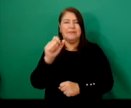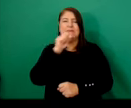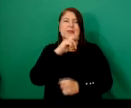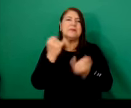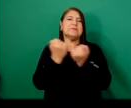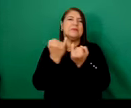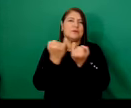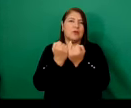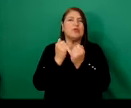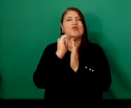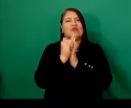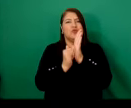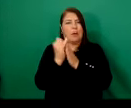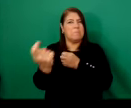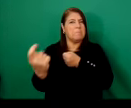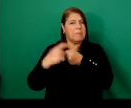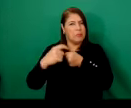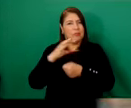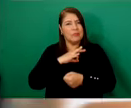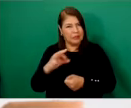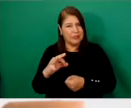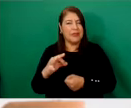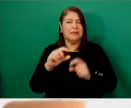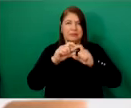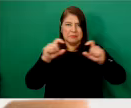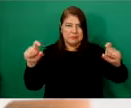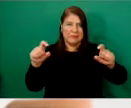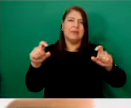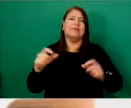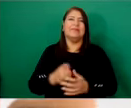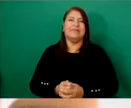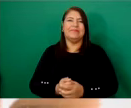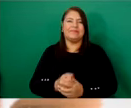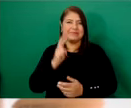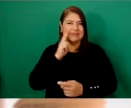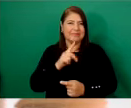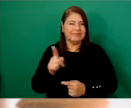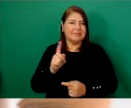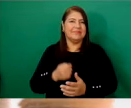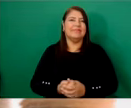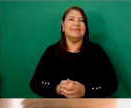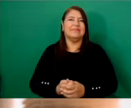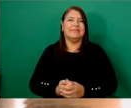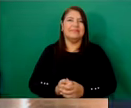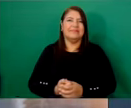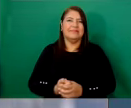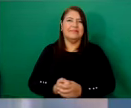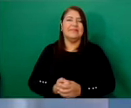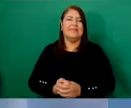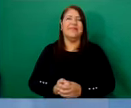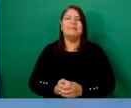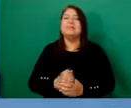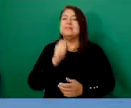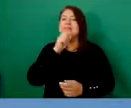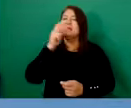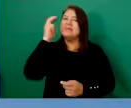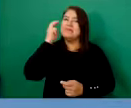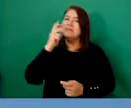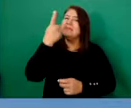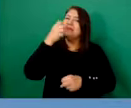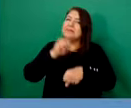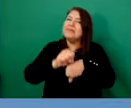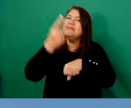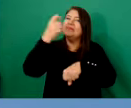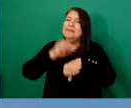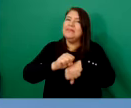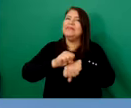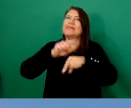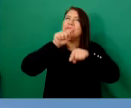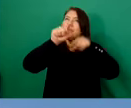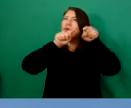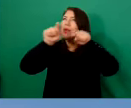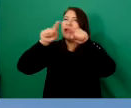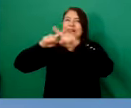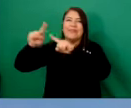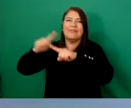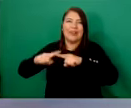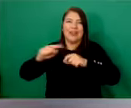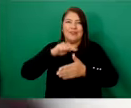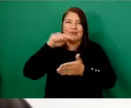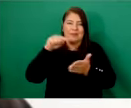y en el canal de You Tube : https://youtube.com/@realidadalternativaincluyente y viaja cada semana a otro rincón de este